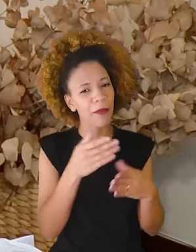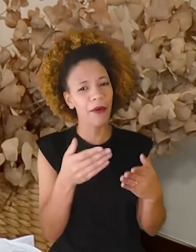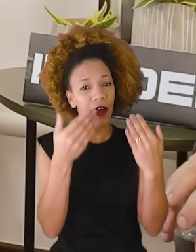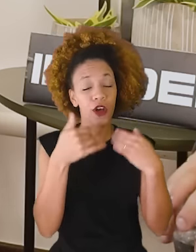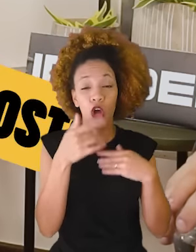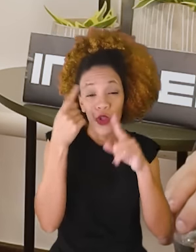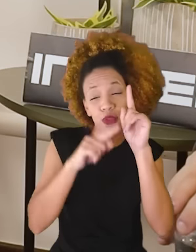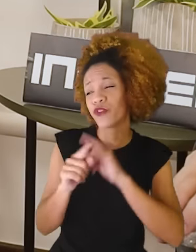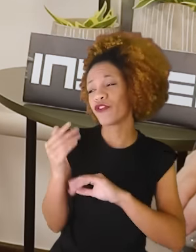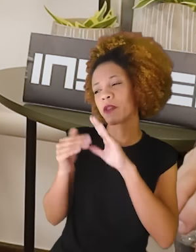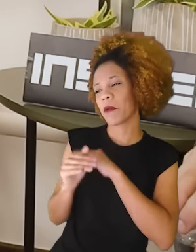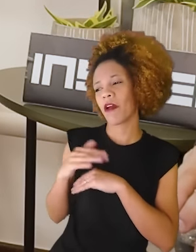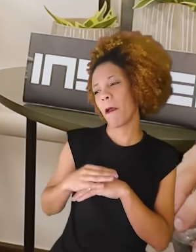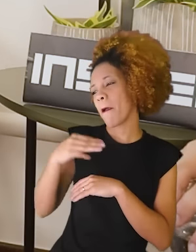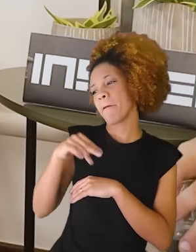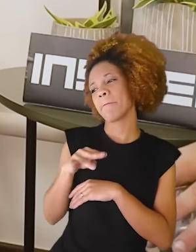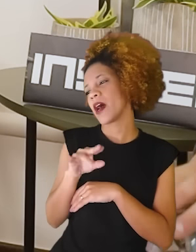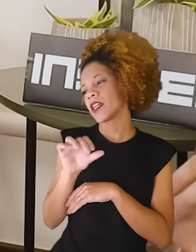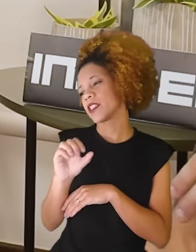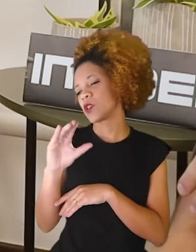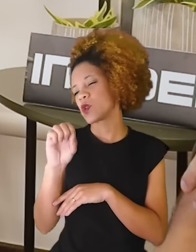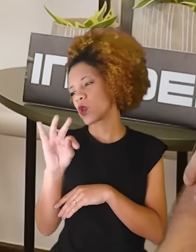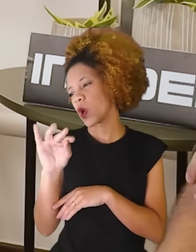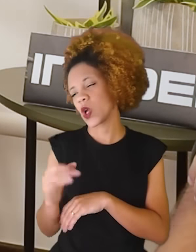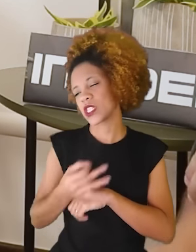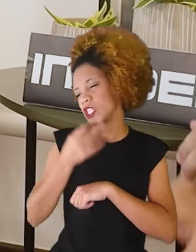alguém mandou mensagem traz o Mateus Costa naxismo duvido que deve uma mensagem falando